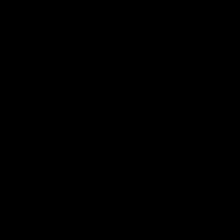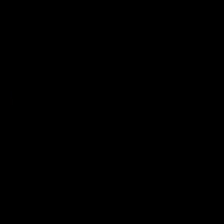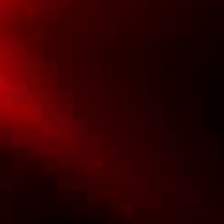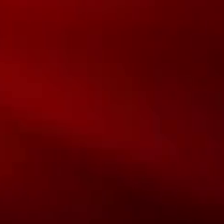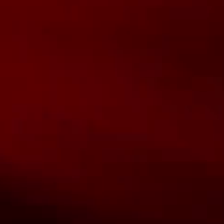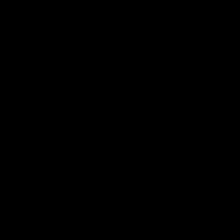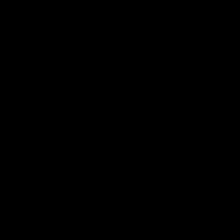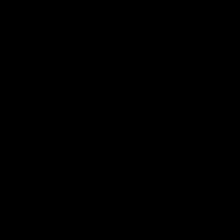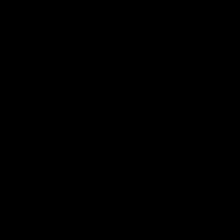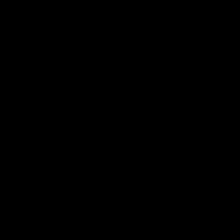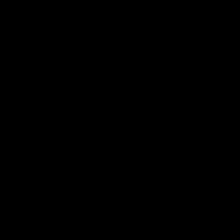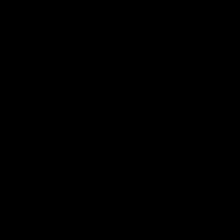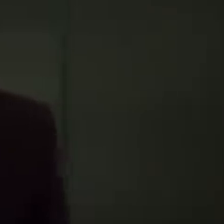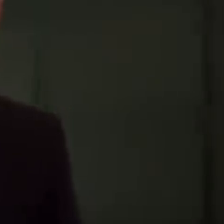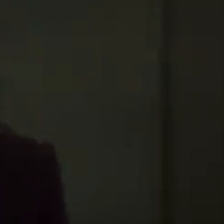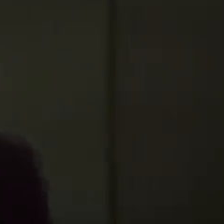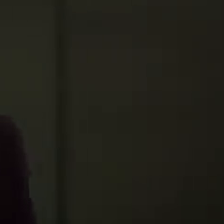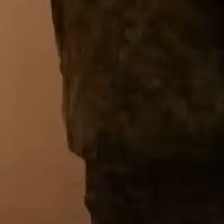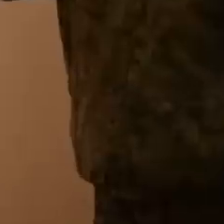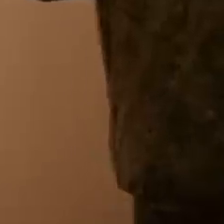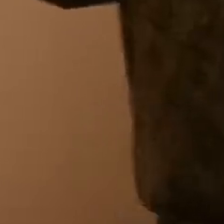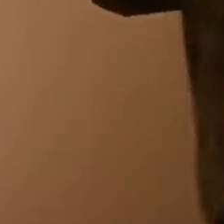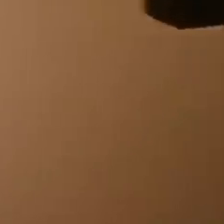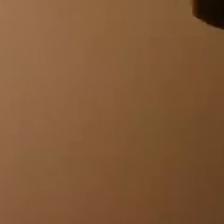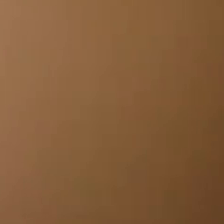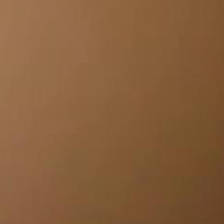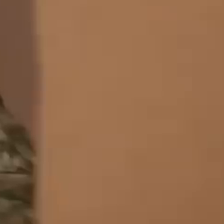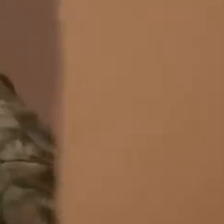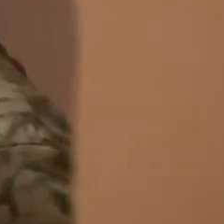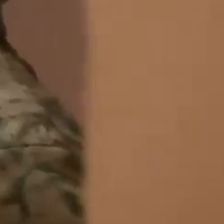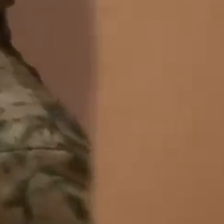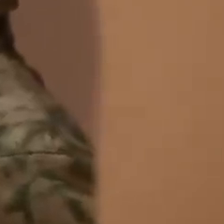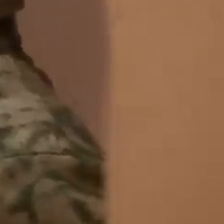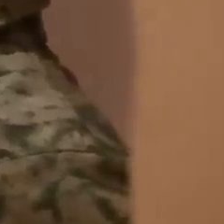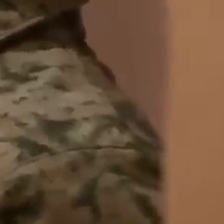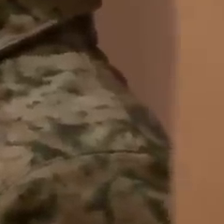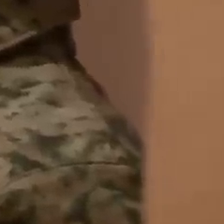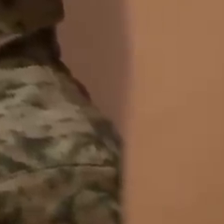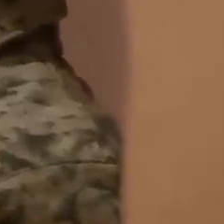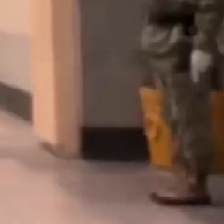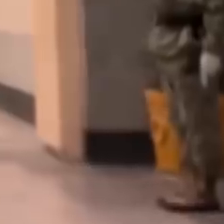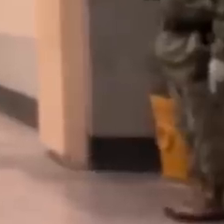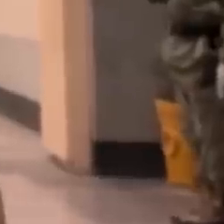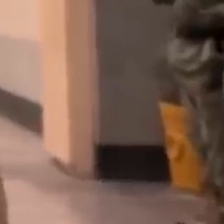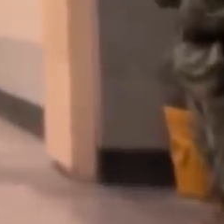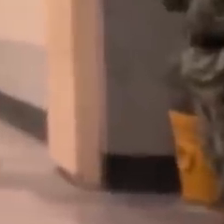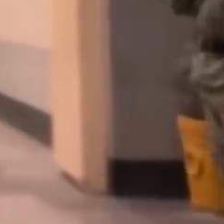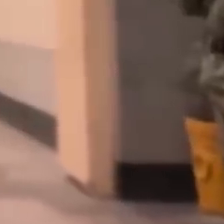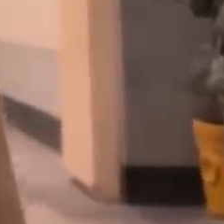[Música] [Aplausos] la presidenta de México Claudia sha ha convocado a todos los gobernadores